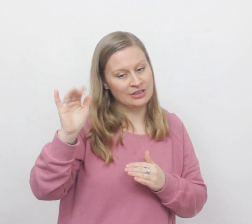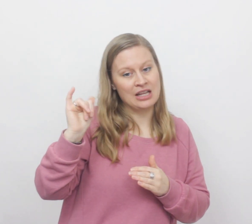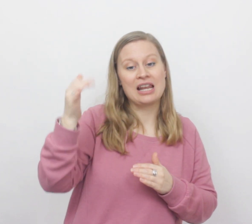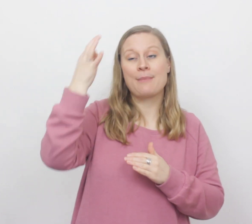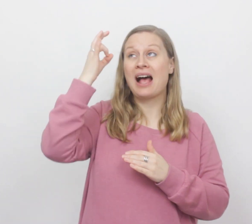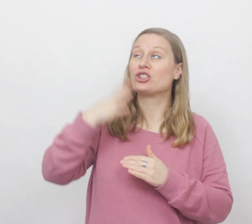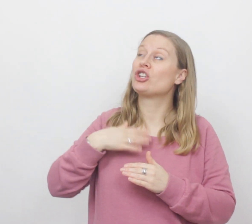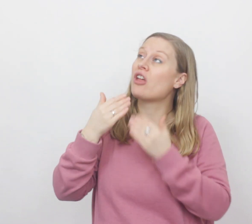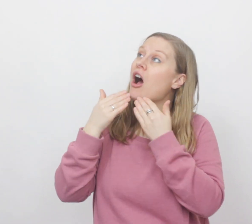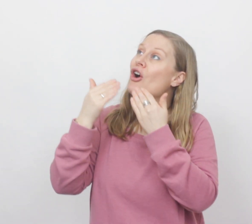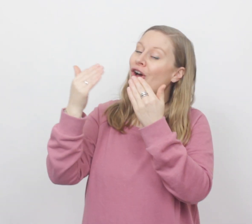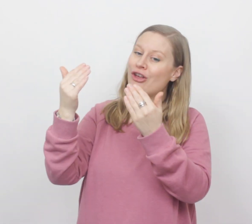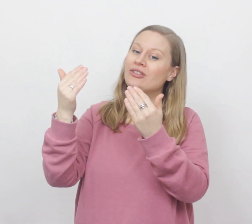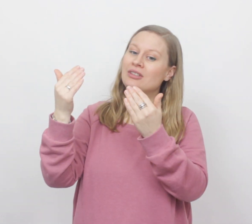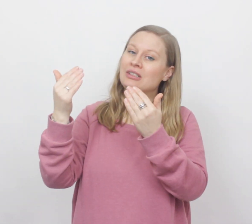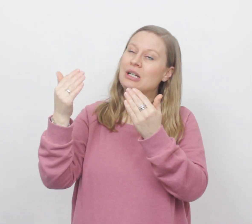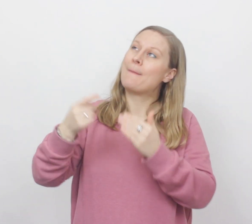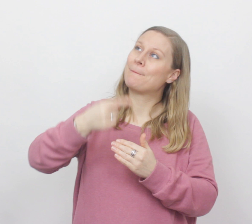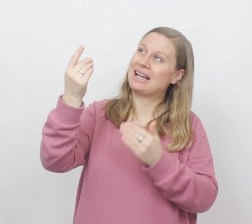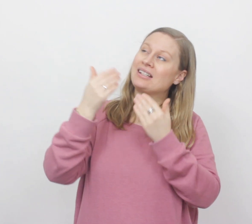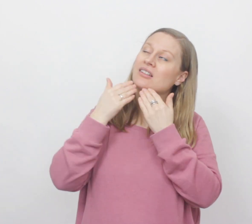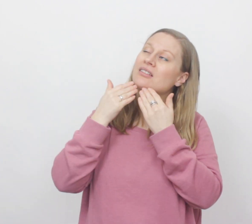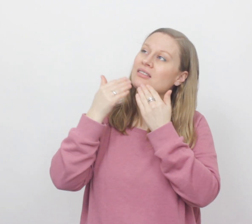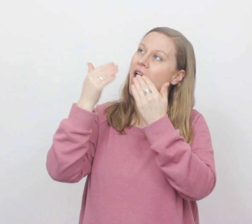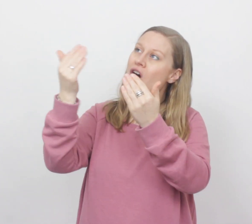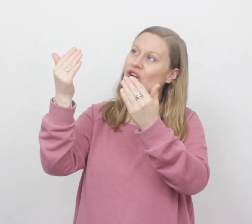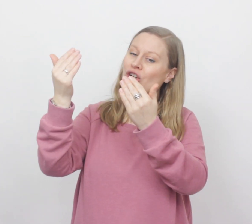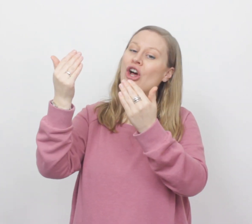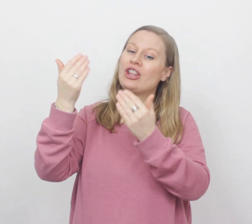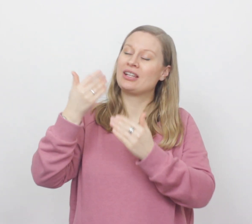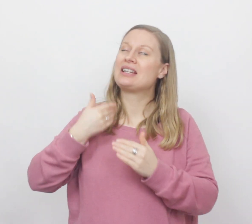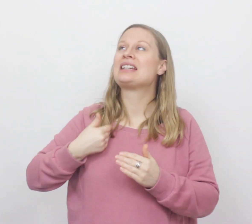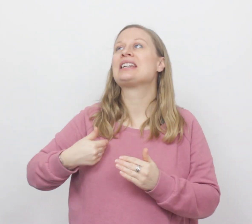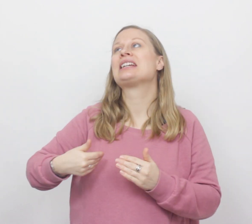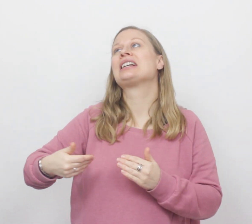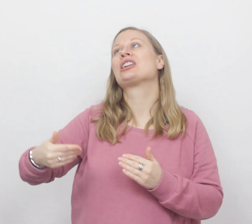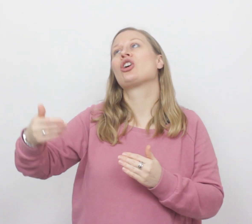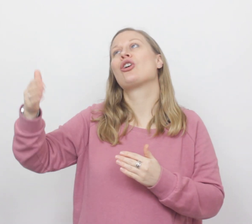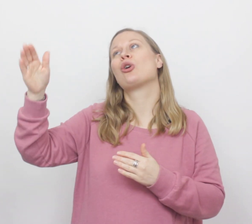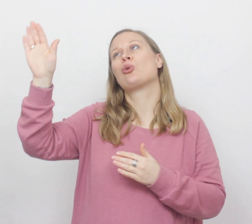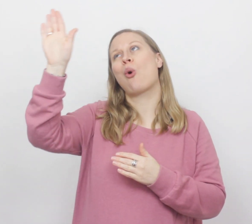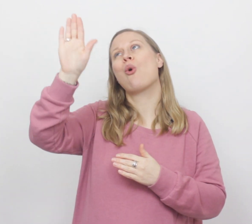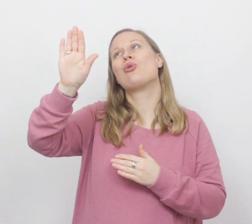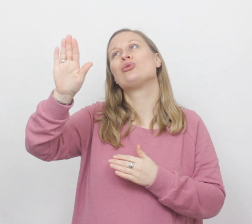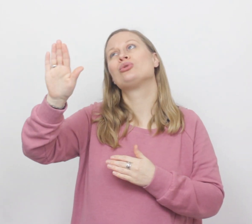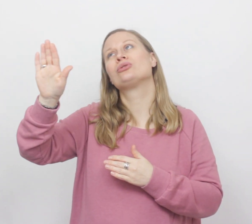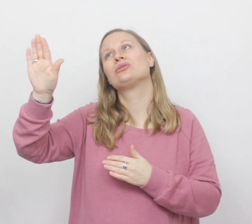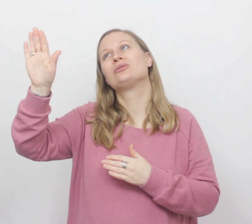Ja, leer mij te danken, meer te danken, Here God.